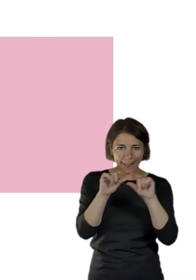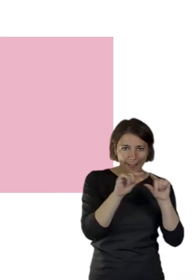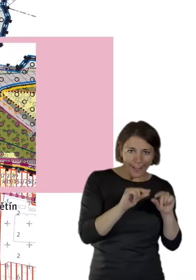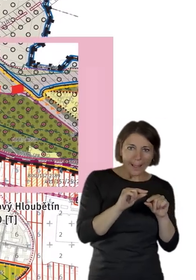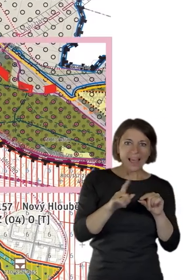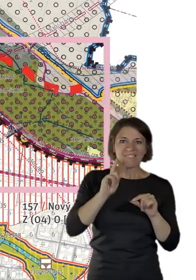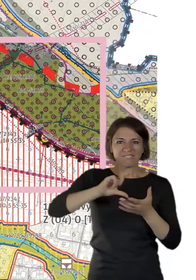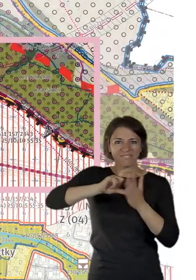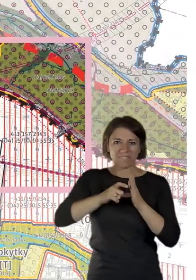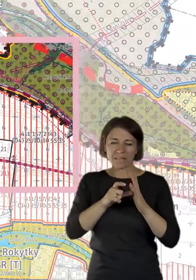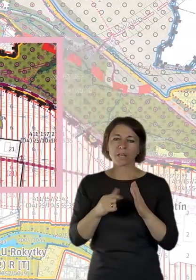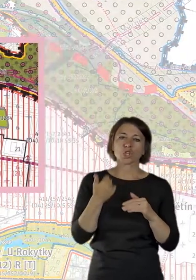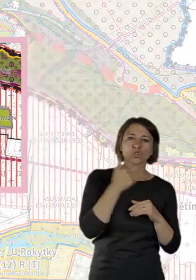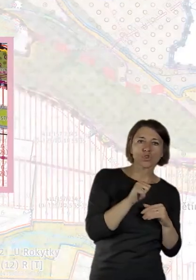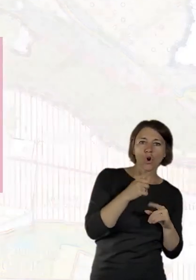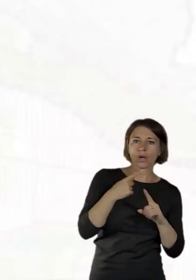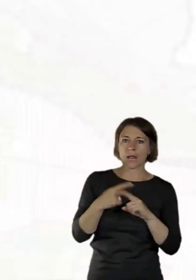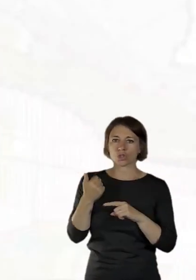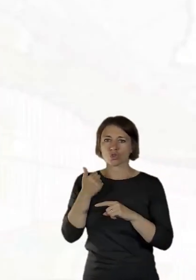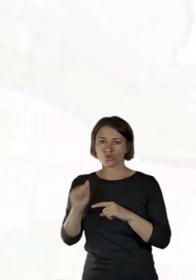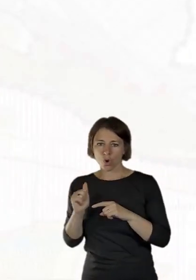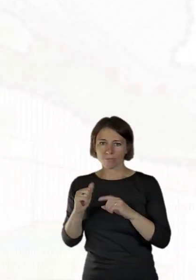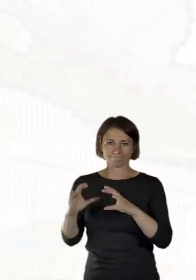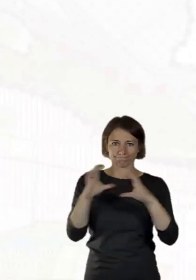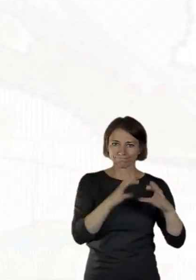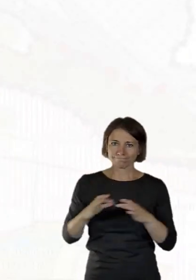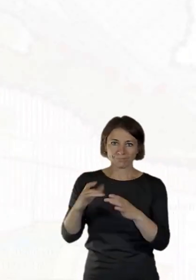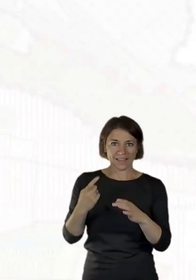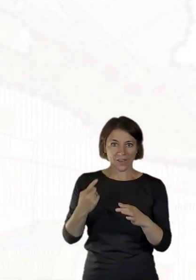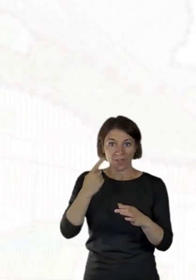Číslo v každém čtverci je označení rozmezí podlažnosti, které je přesně popsané